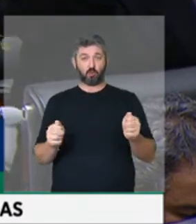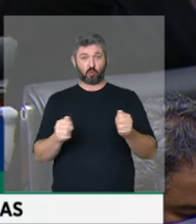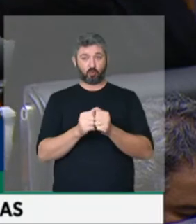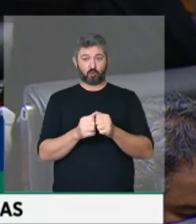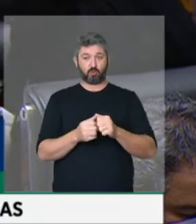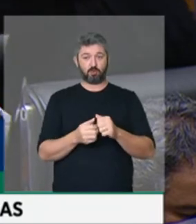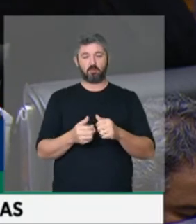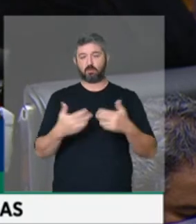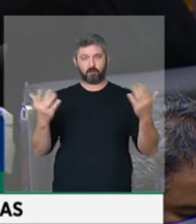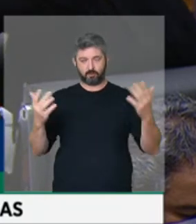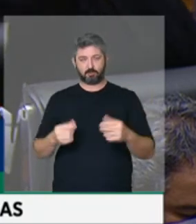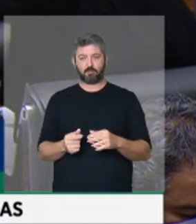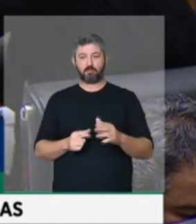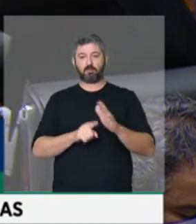FEDERAL N° 1/2020. E POR FIM,